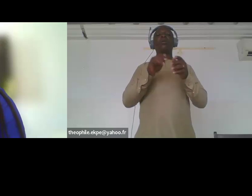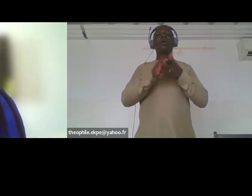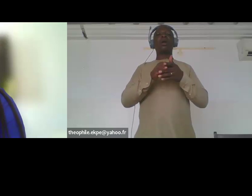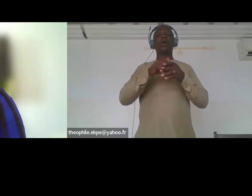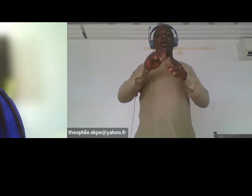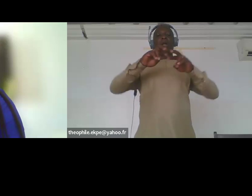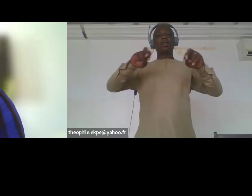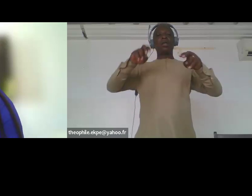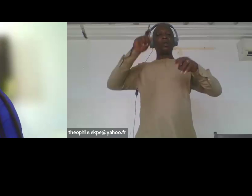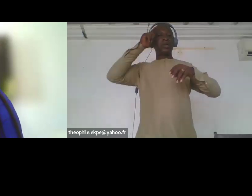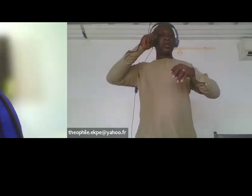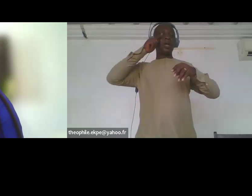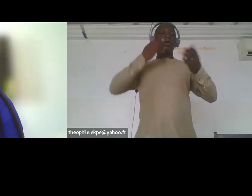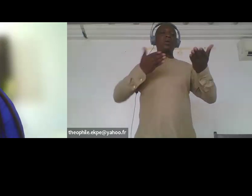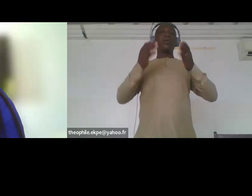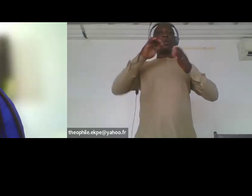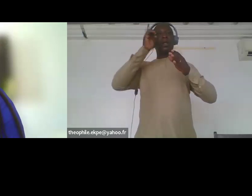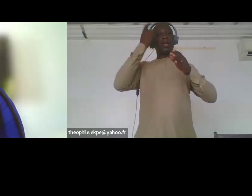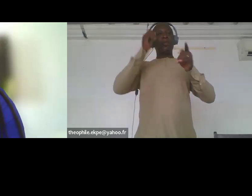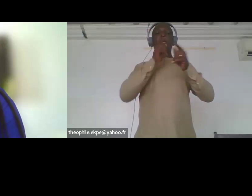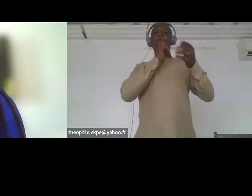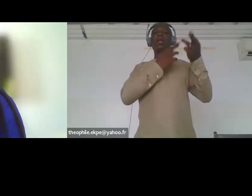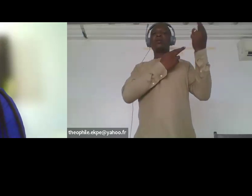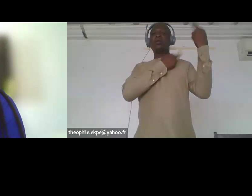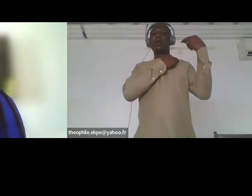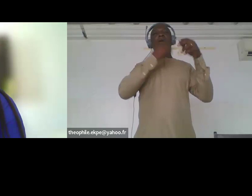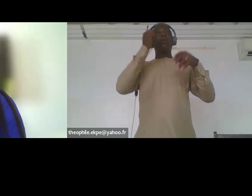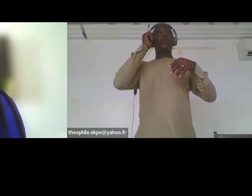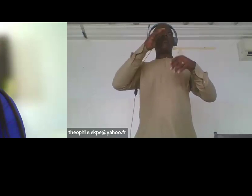services de de l'État puisse se porter garant pour les femmes les plus